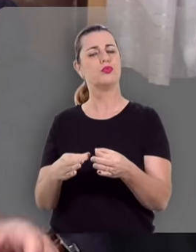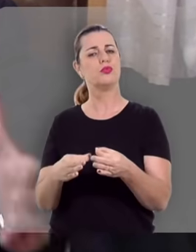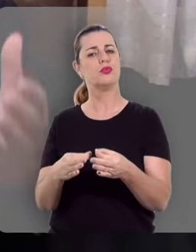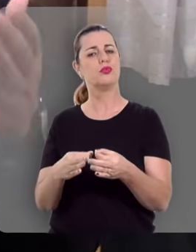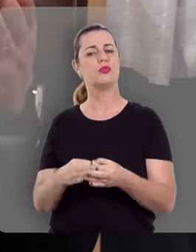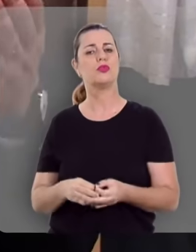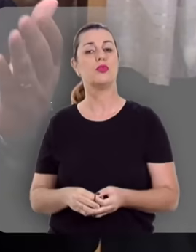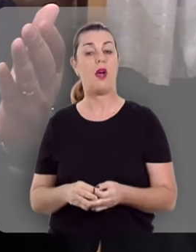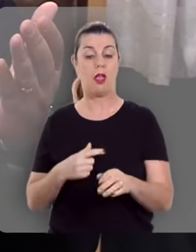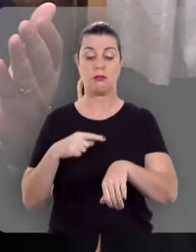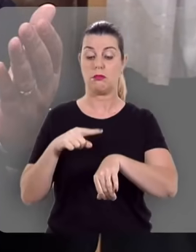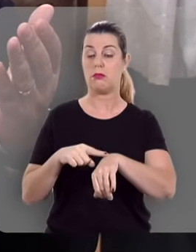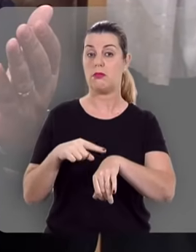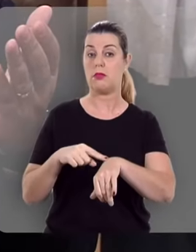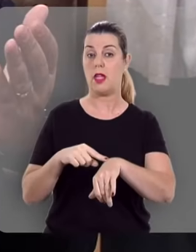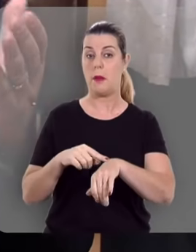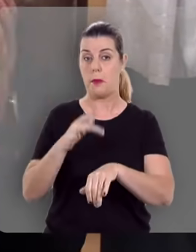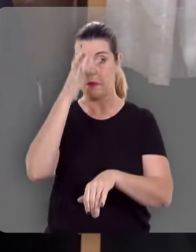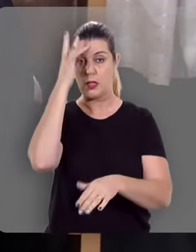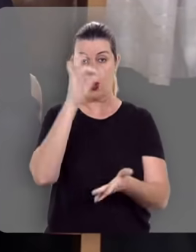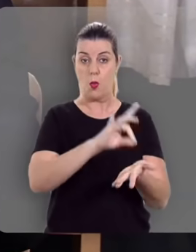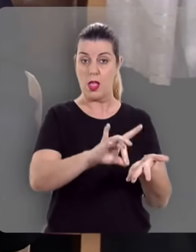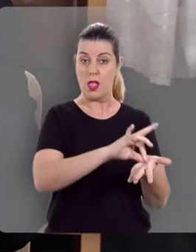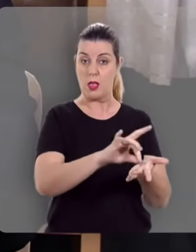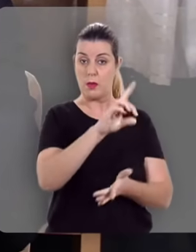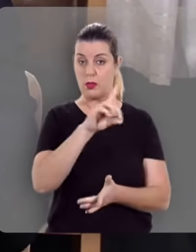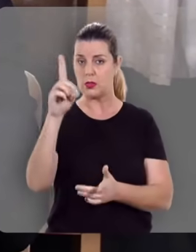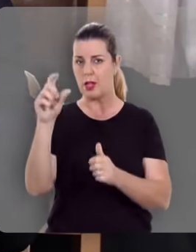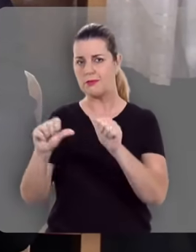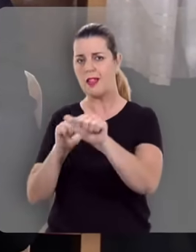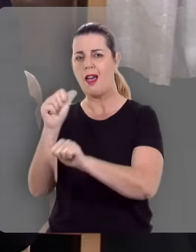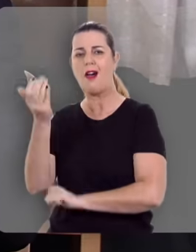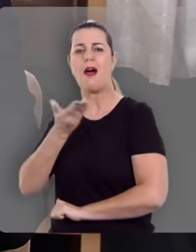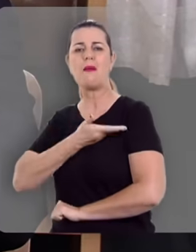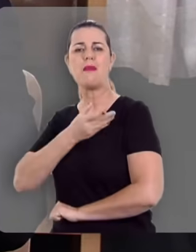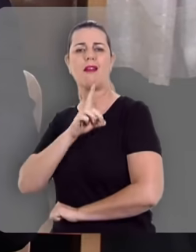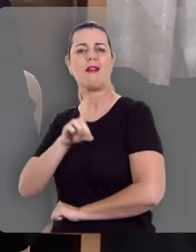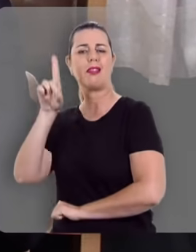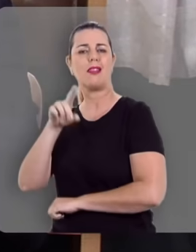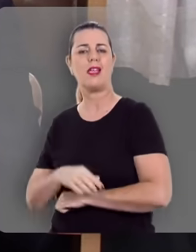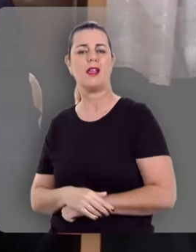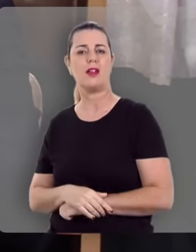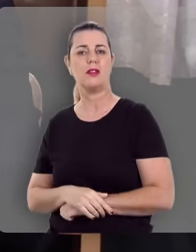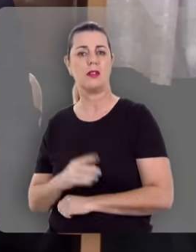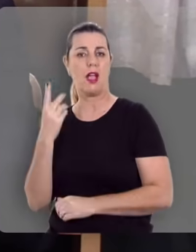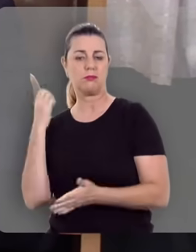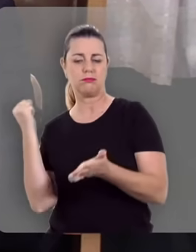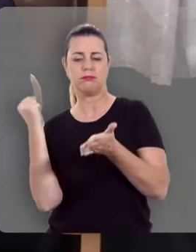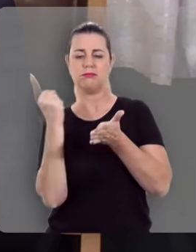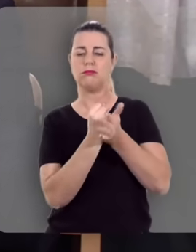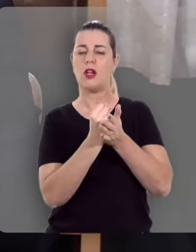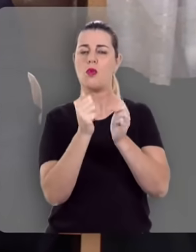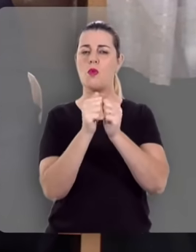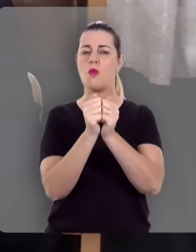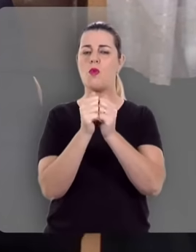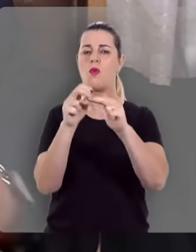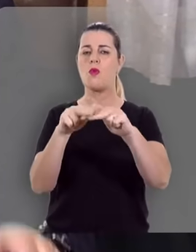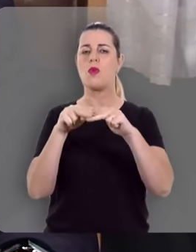aquele que era inimigo de Deus se torna amigo de Deus e ele é selado com o Espírito Santo e